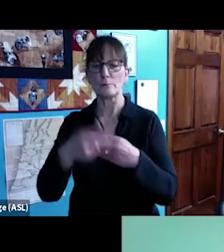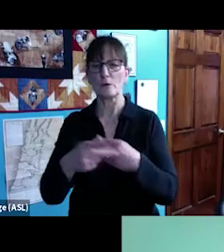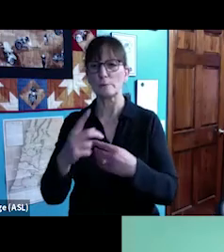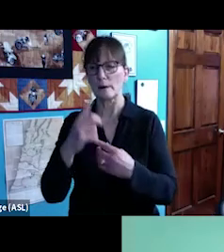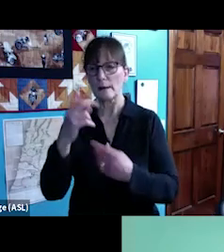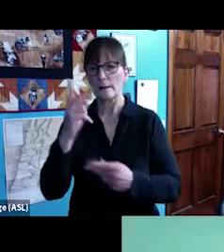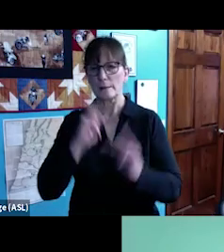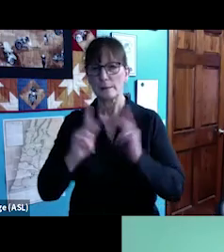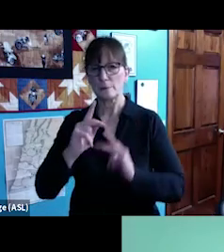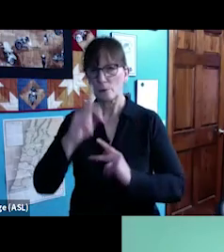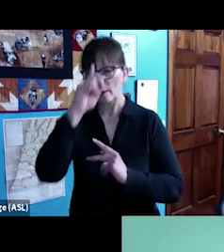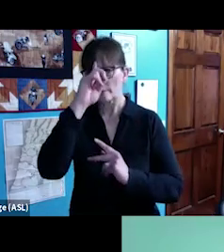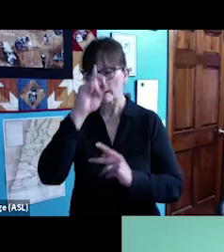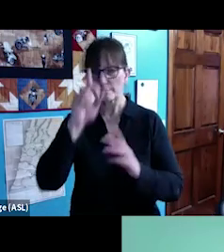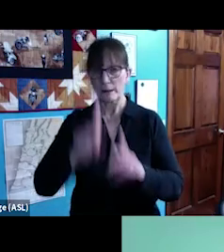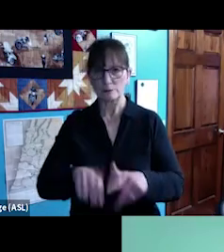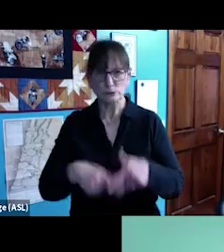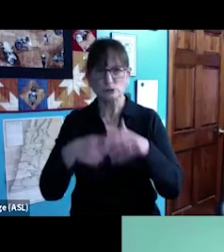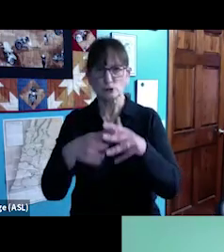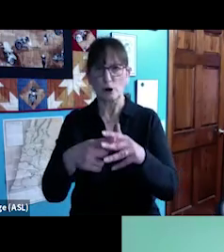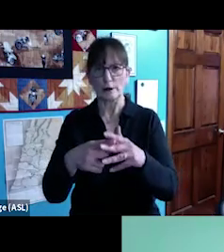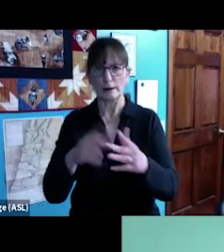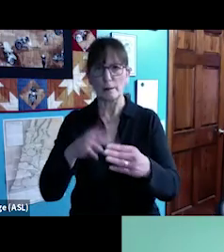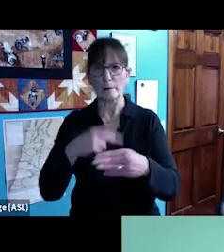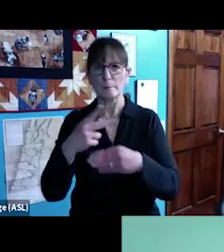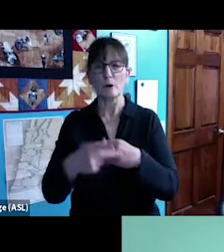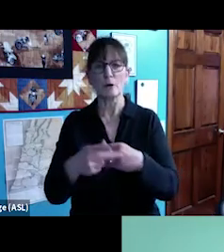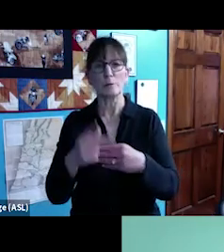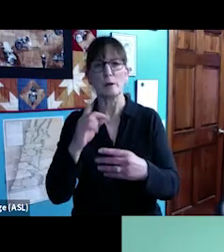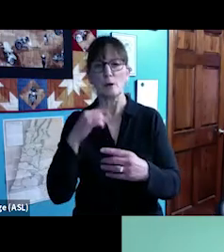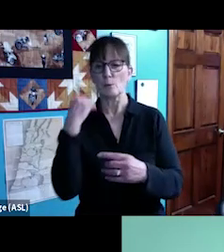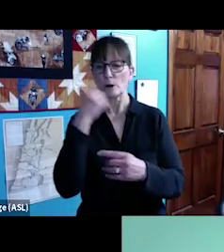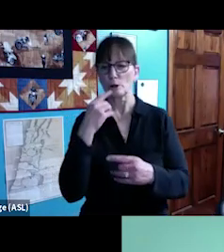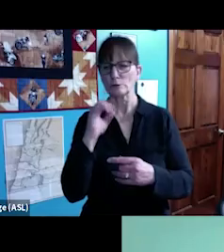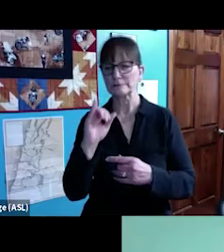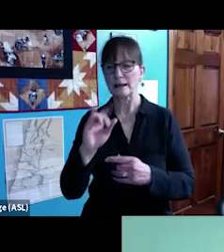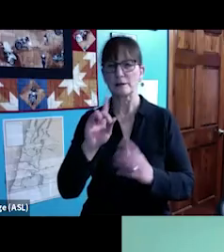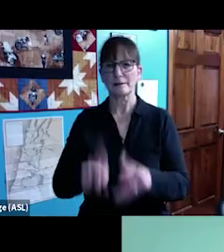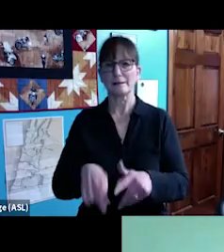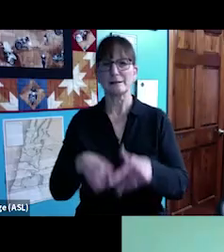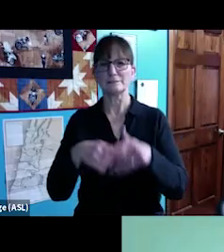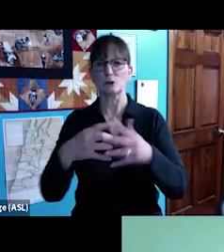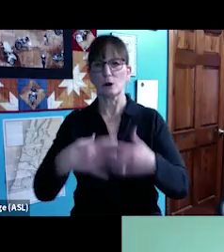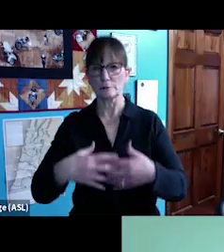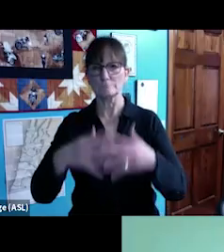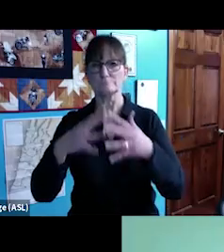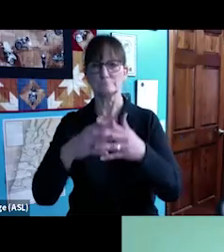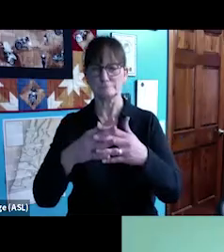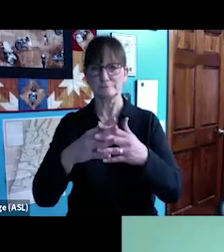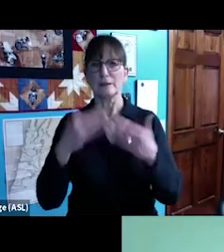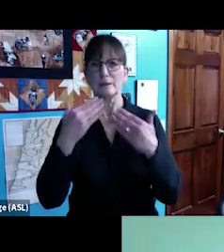tengo una hoja de cálculo donde mantengo la fecha de nacimiento del cliente, número de seguro social y otros detalles